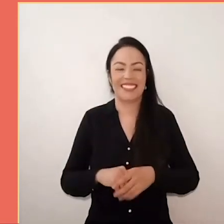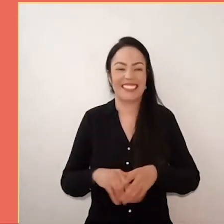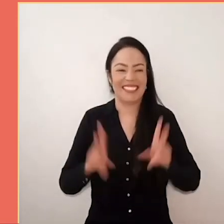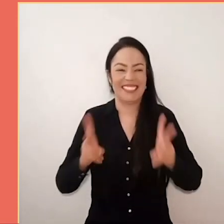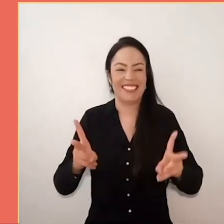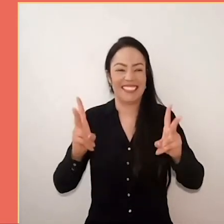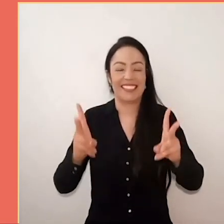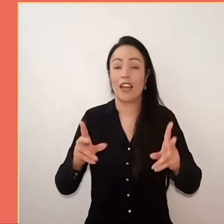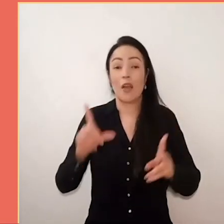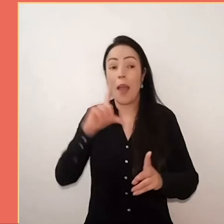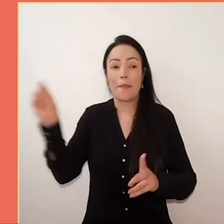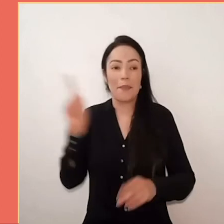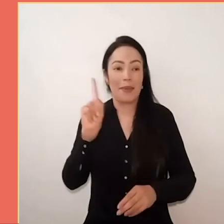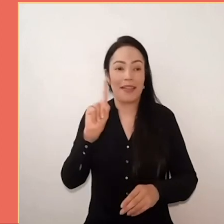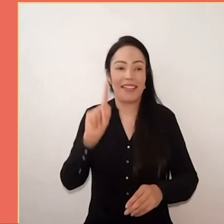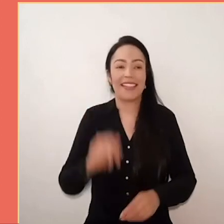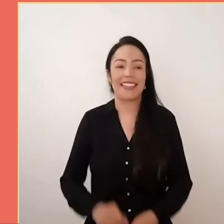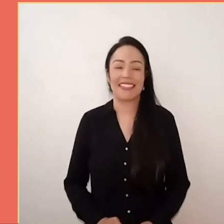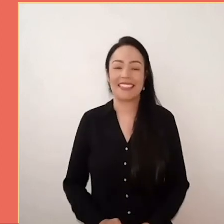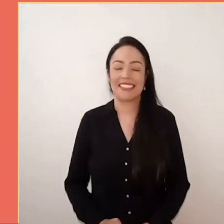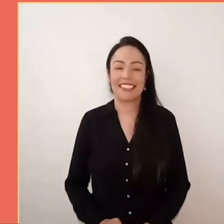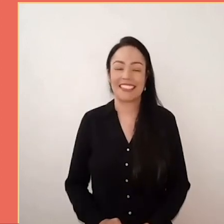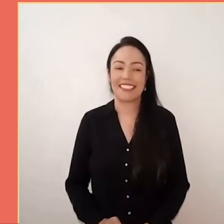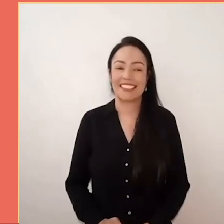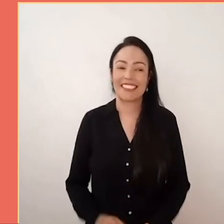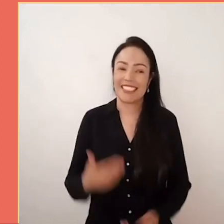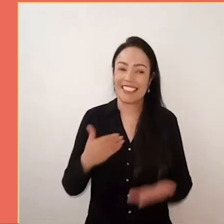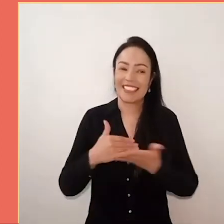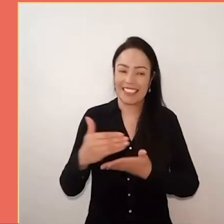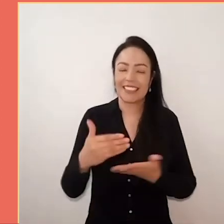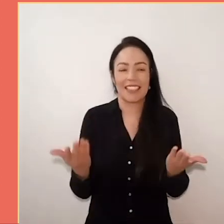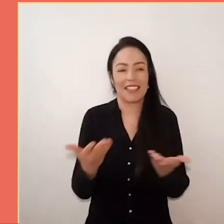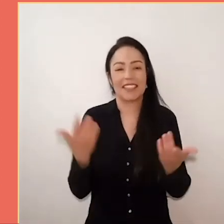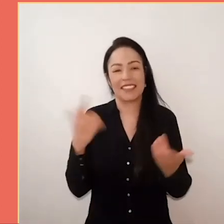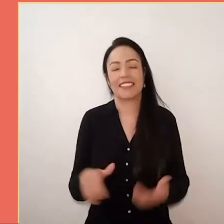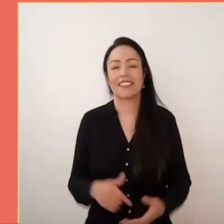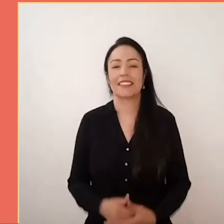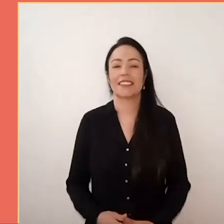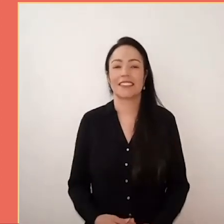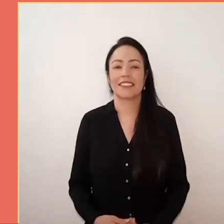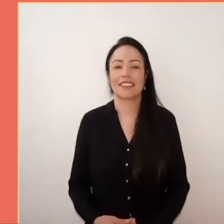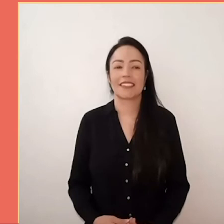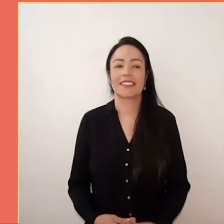Ninguém quer ir embora. Já que comecei, vou começar a terminar também, pode? Pode, pode.